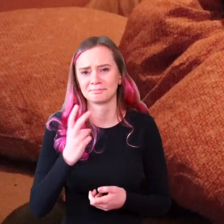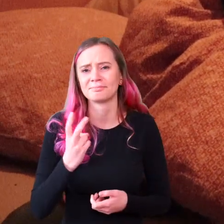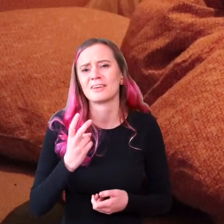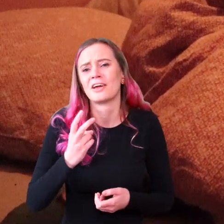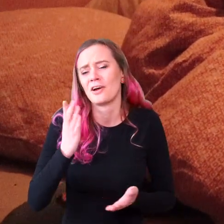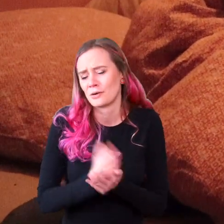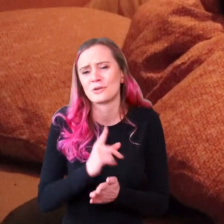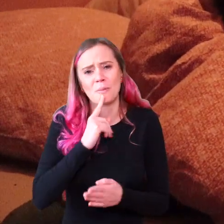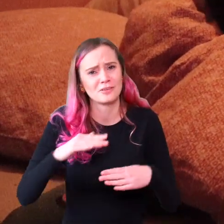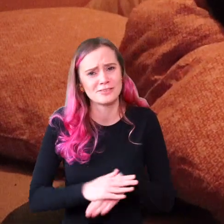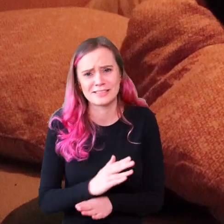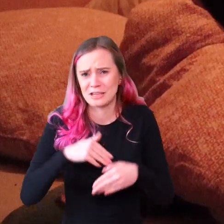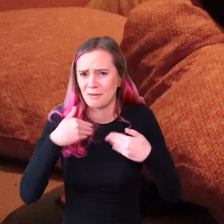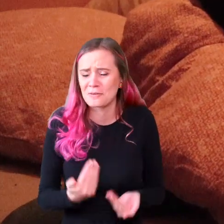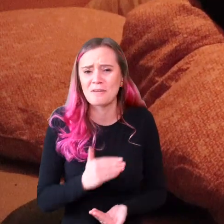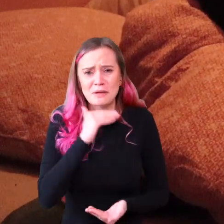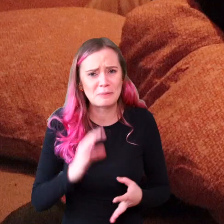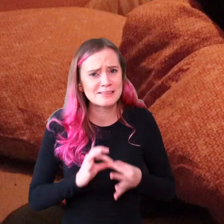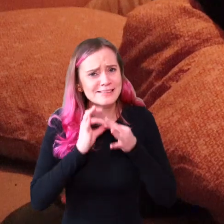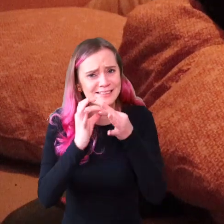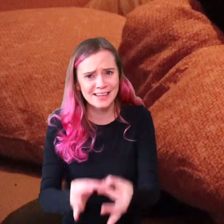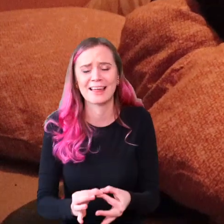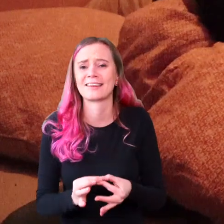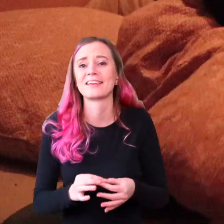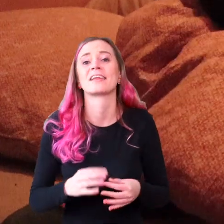Jsme opravdu hodně unavení po celém dni a jdeme spát.